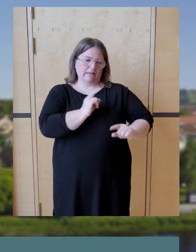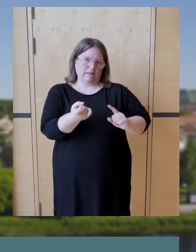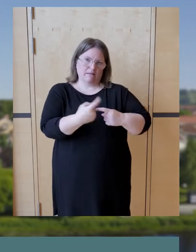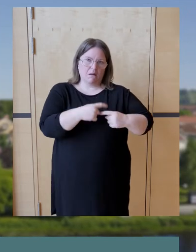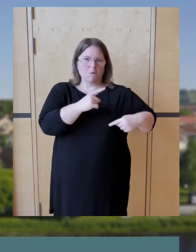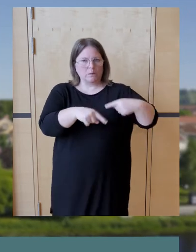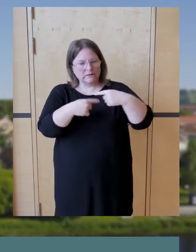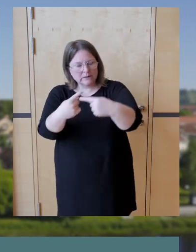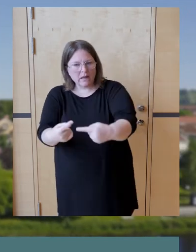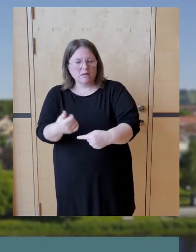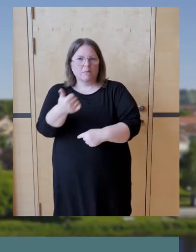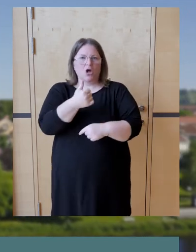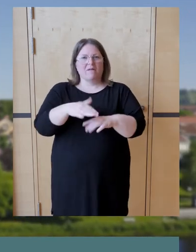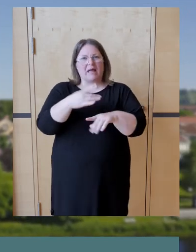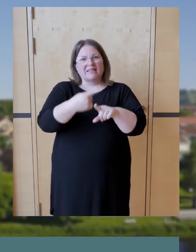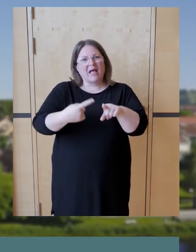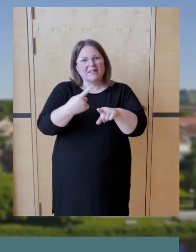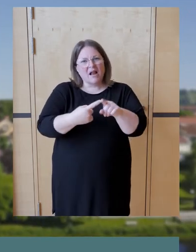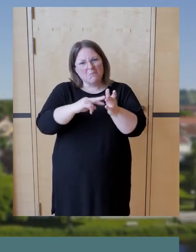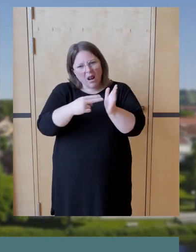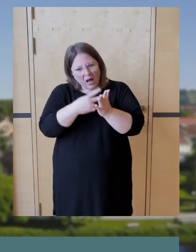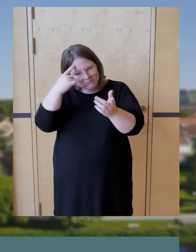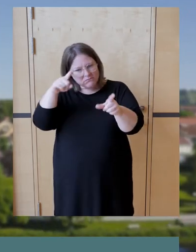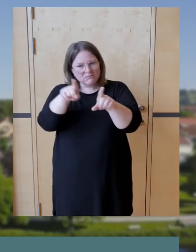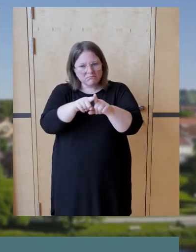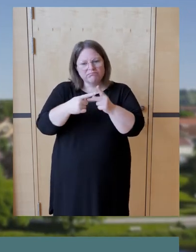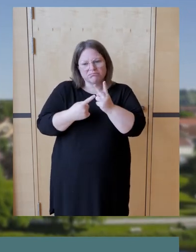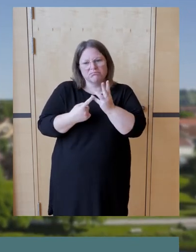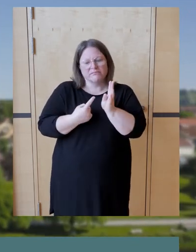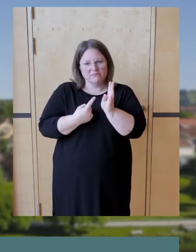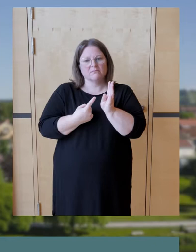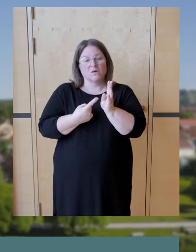Detaljplan beviljad osv det var jag varit Förklara för mig